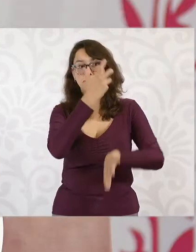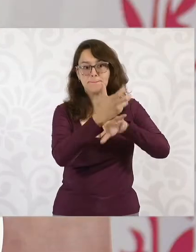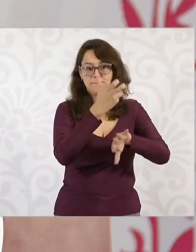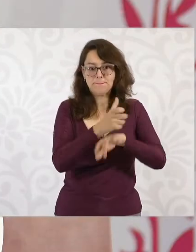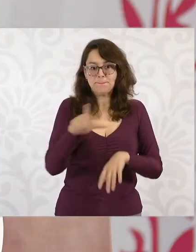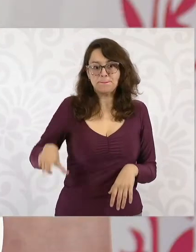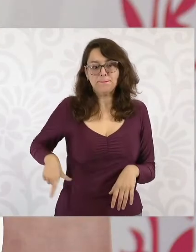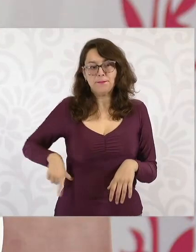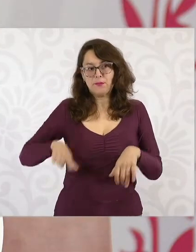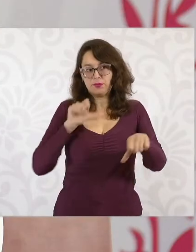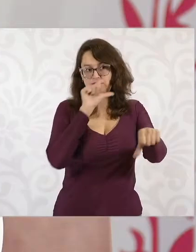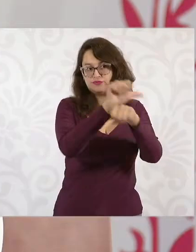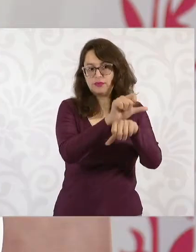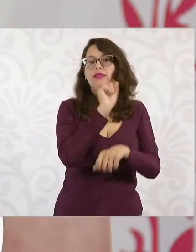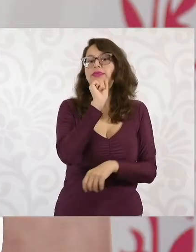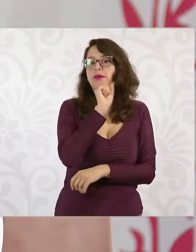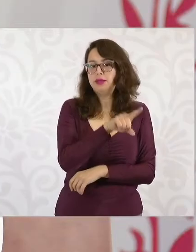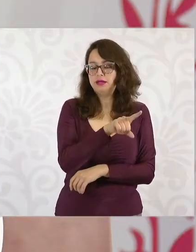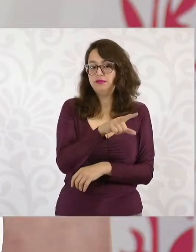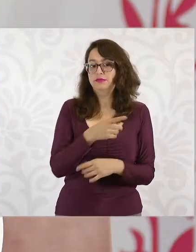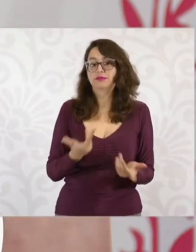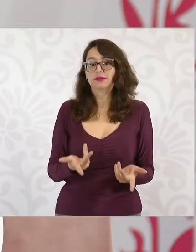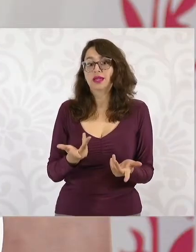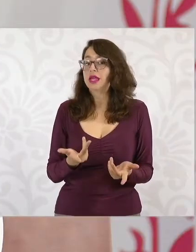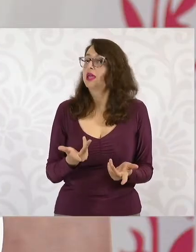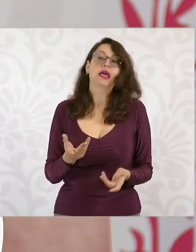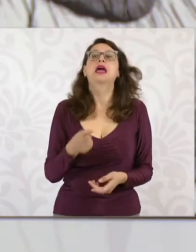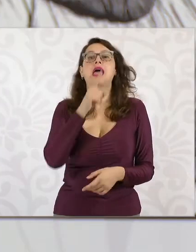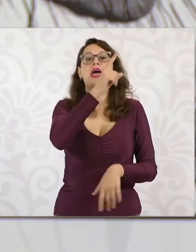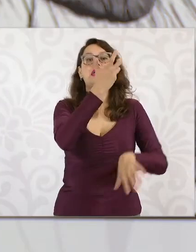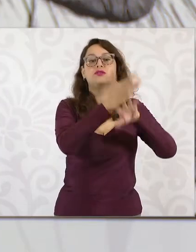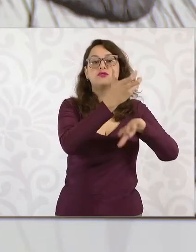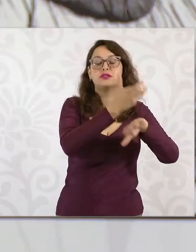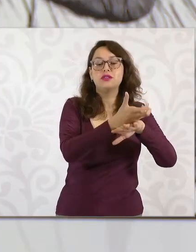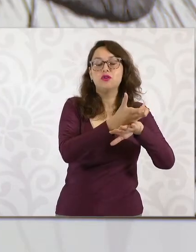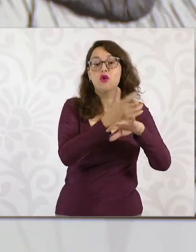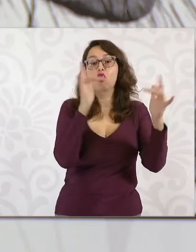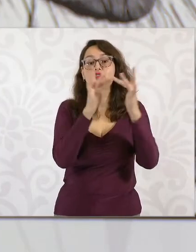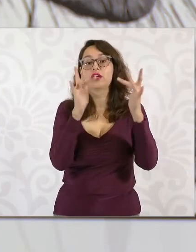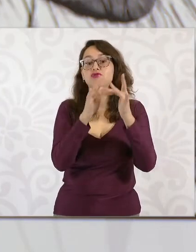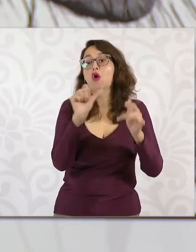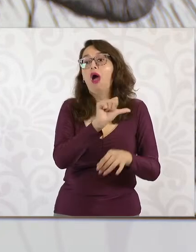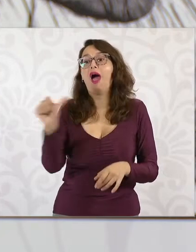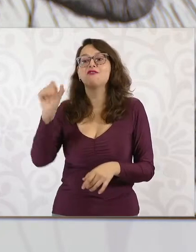porque la relación es federal, no es estatal. O sea, ellos tienen que tener autorización de